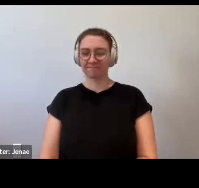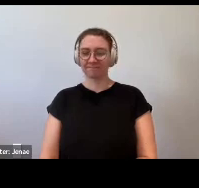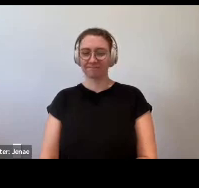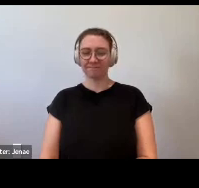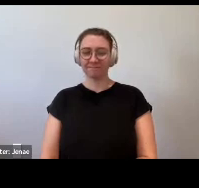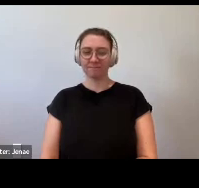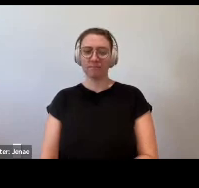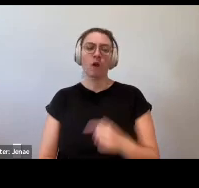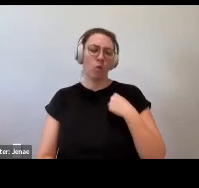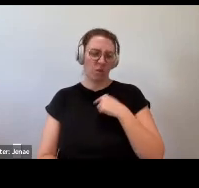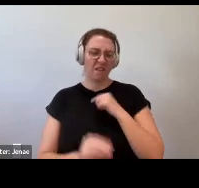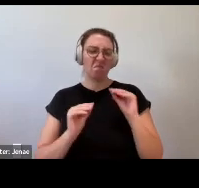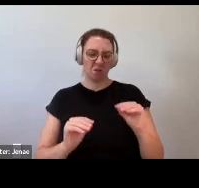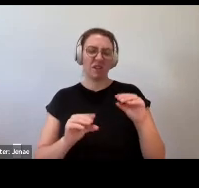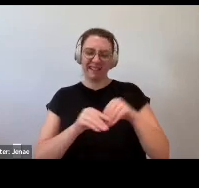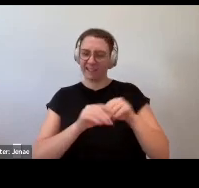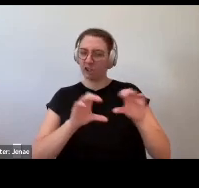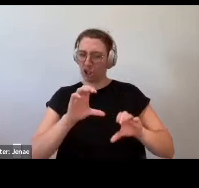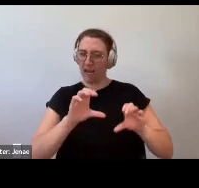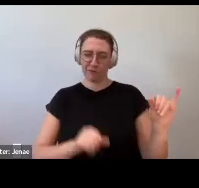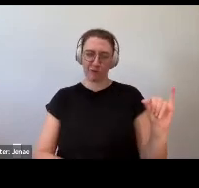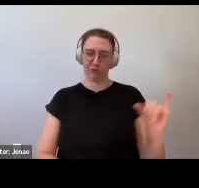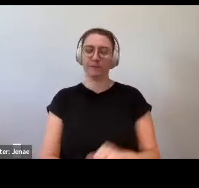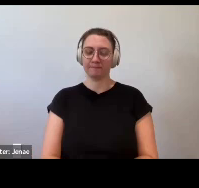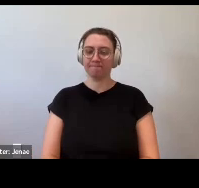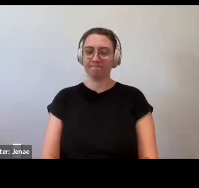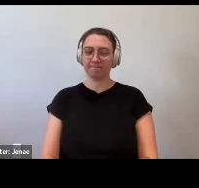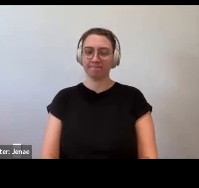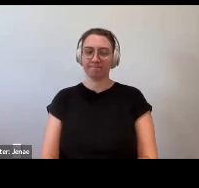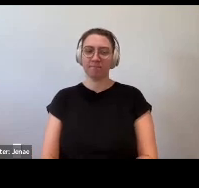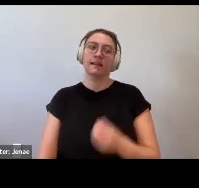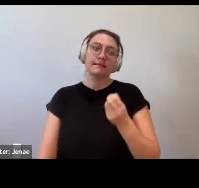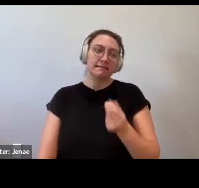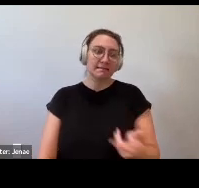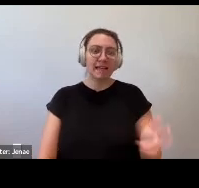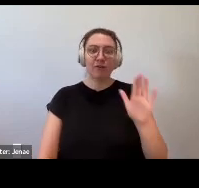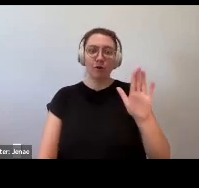y también la hemos incluido en el chat. Varias de las páginas web de sus programas están repletas